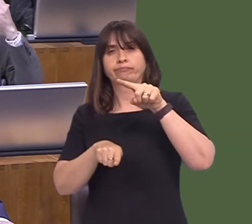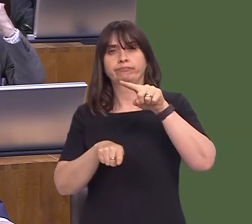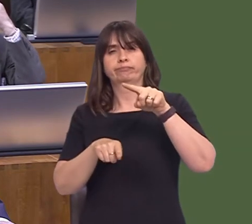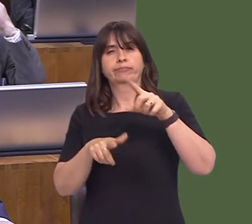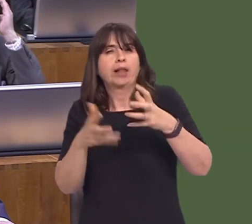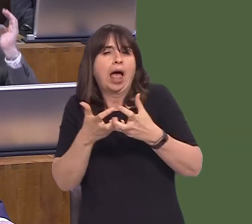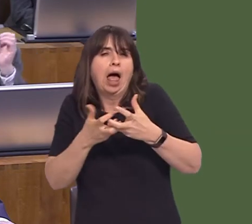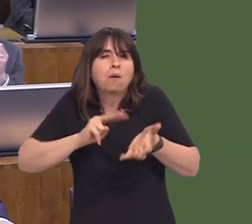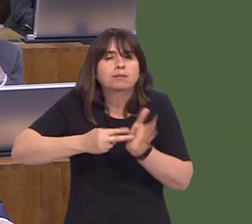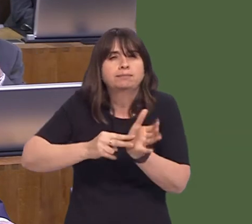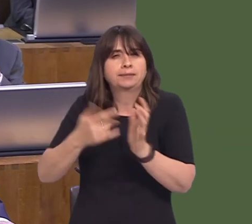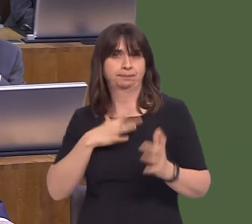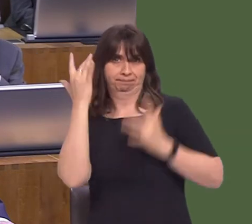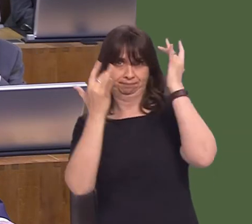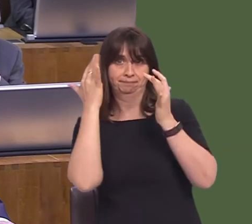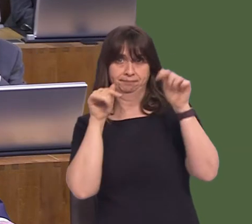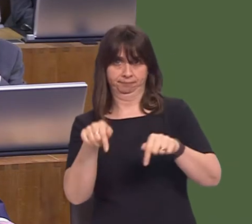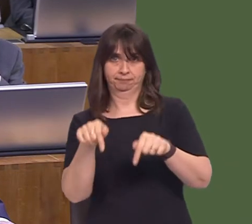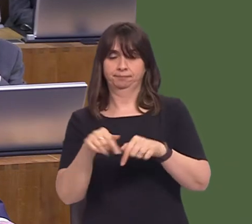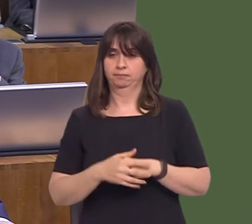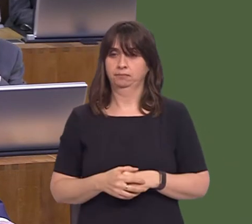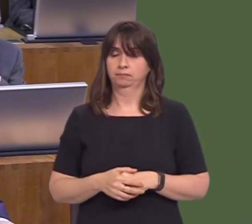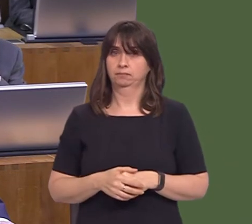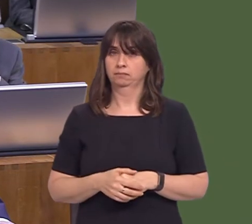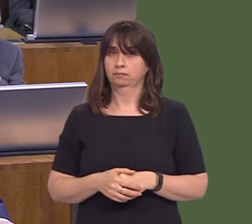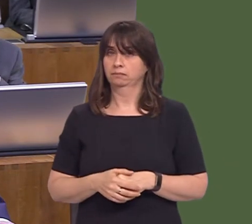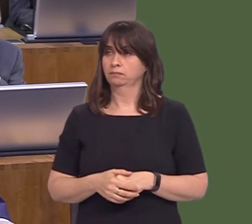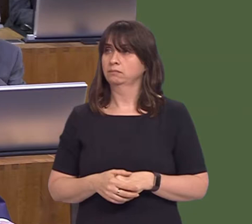rhwng Caerdydd ac Aberystwyth, fel rhywun a oedd yn hen gyfarwydd ‚'r TrawsCambria